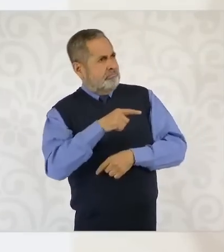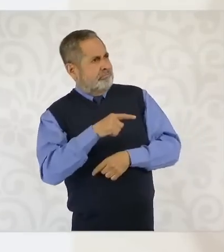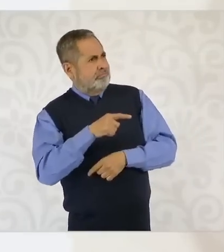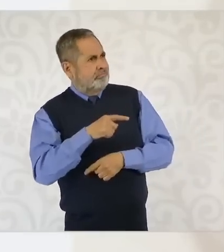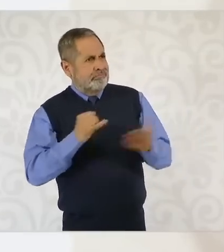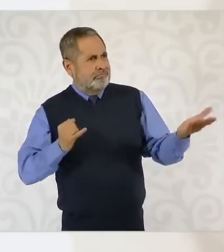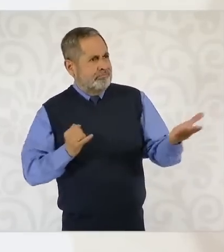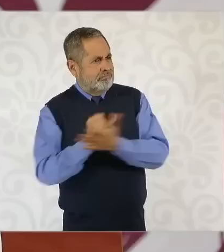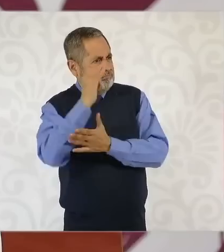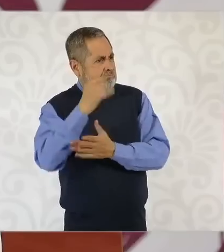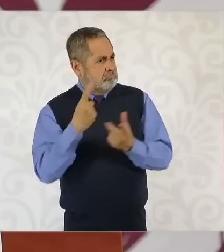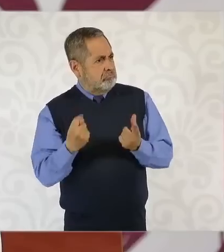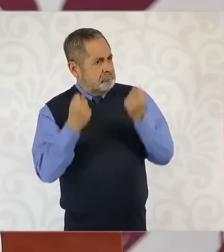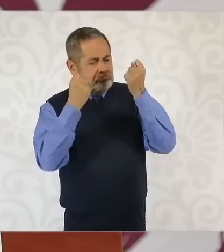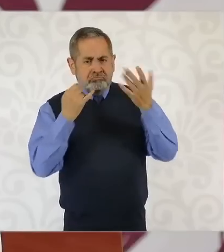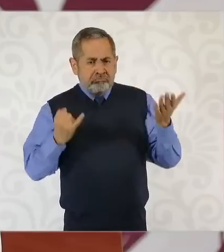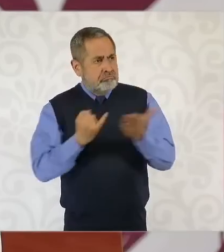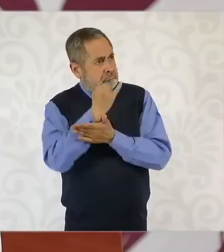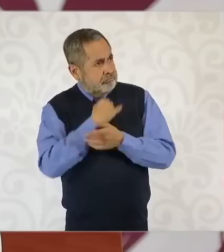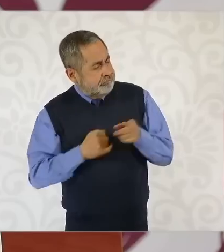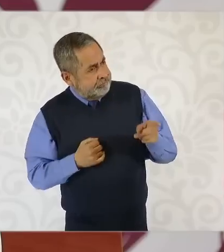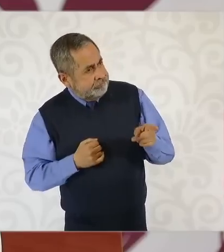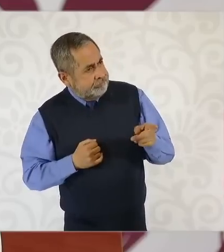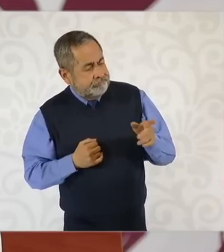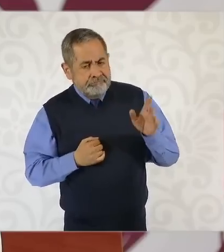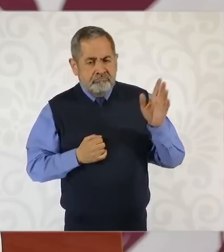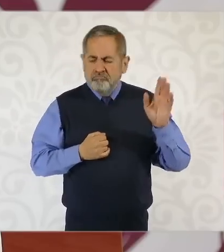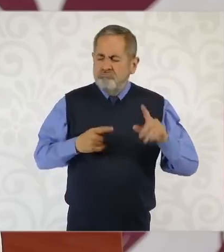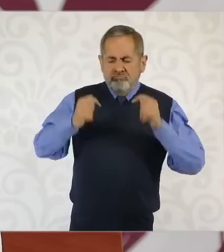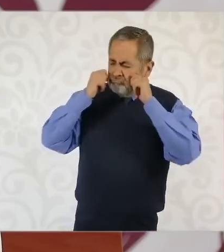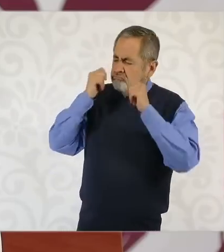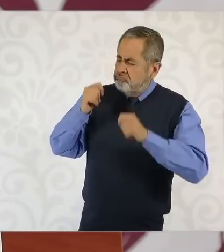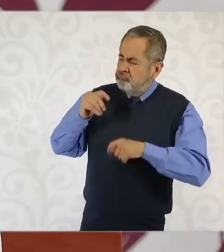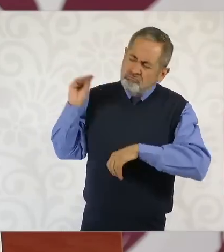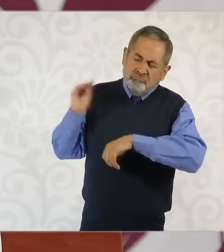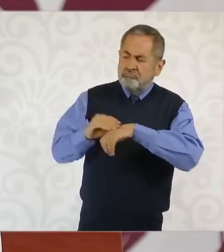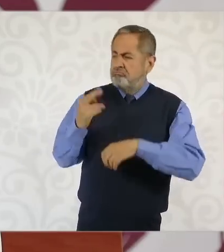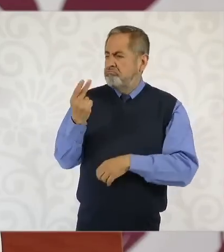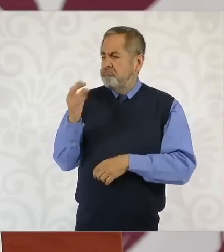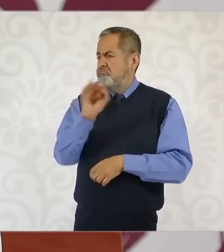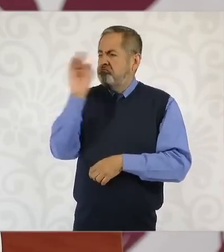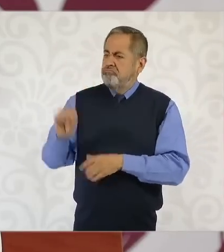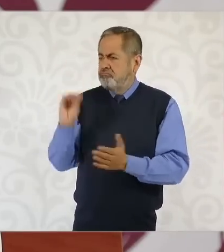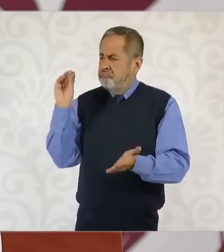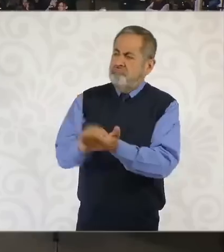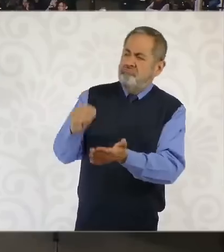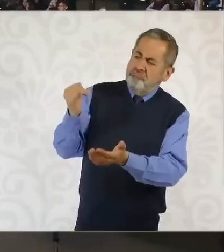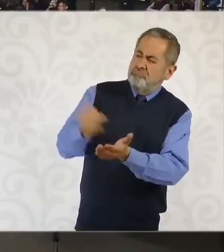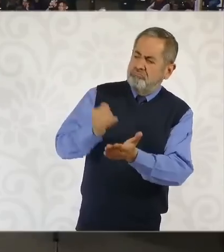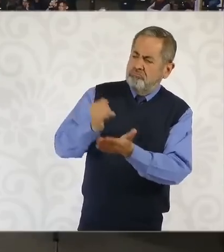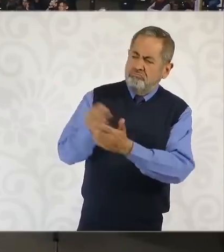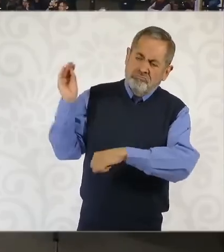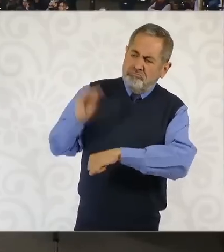Estados Unidos que de todas maneras se pone el 25% de aranceles Entonces esta decisión